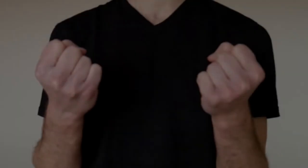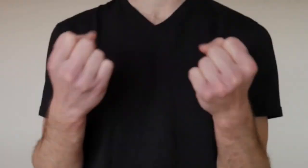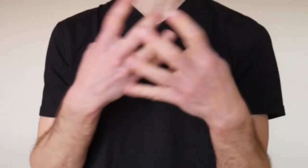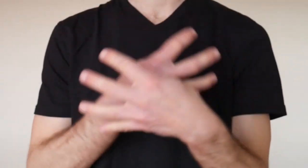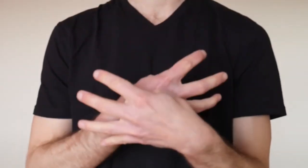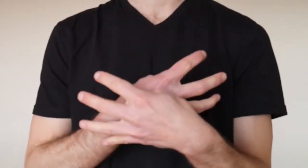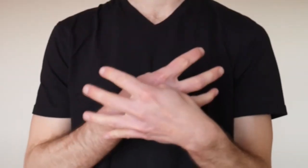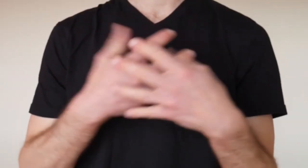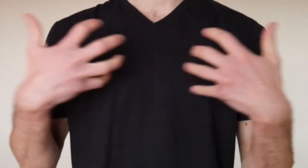ViruScience